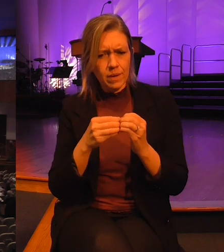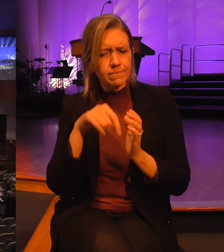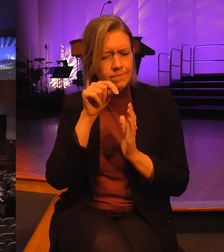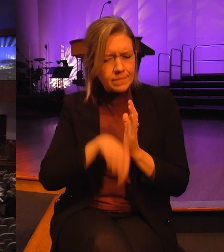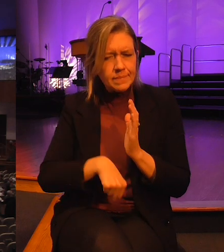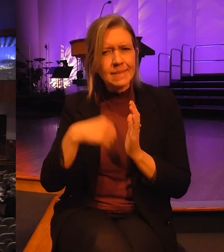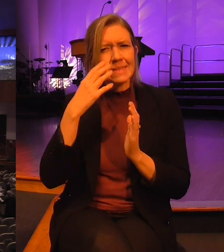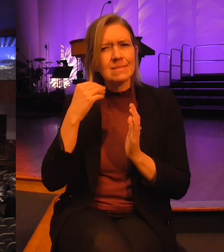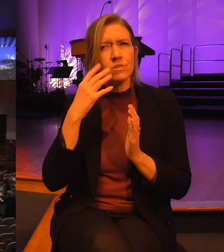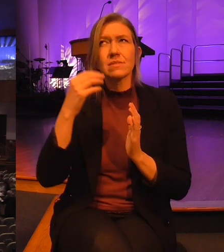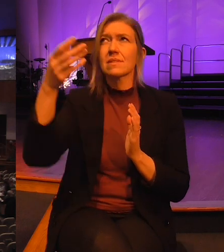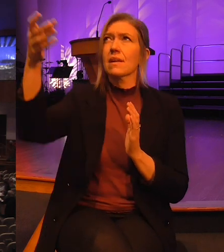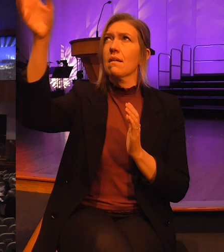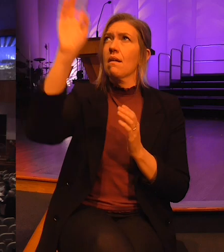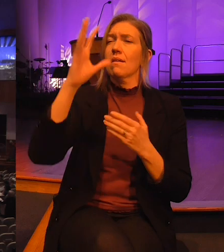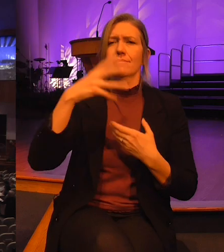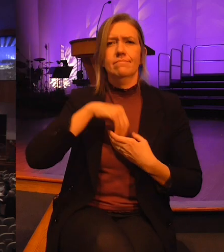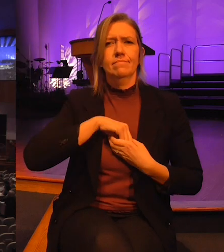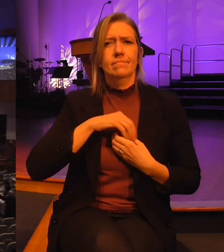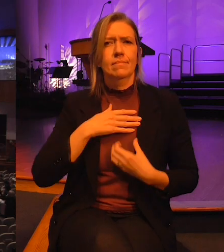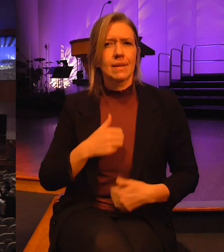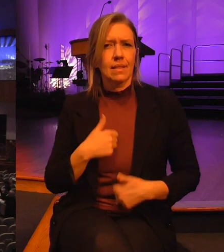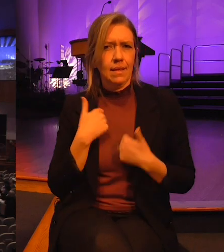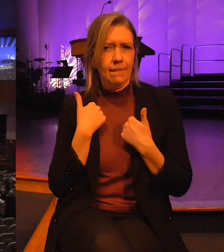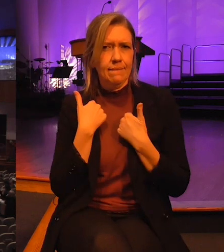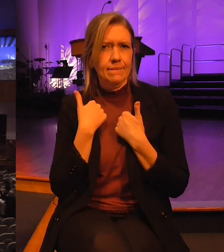vida